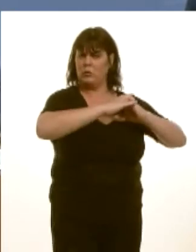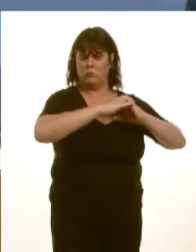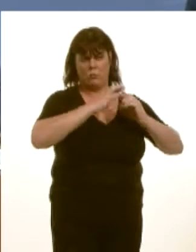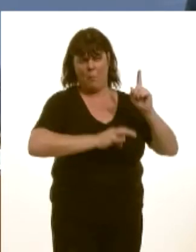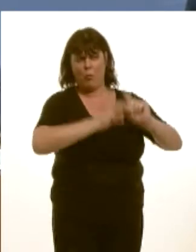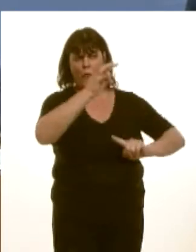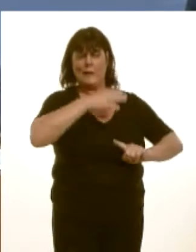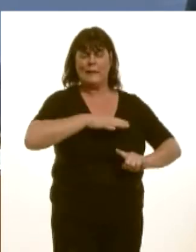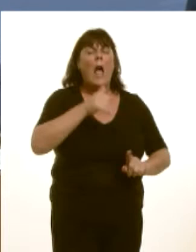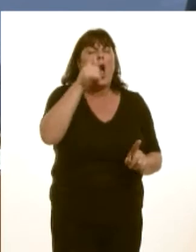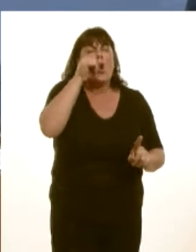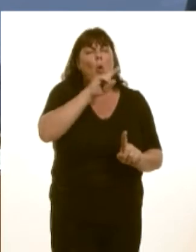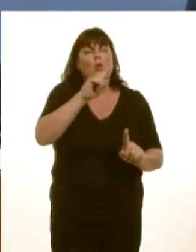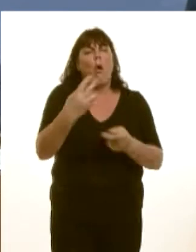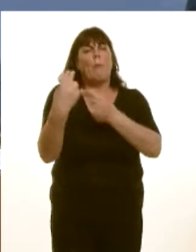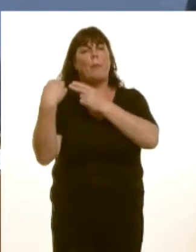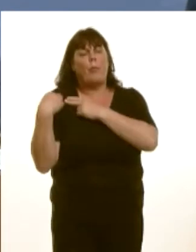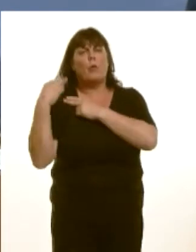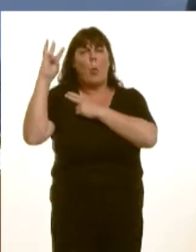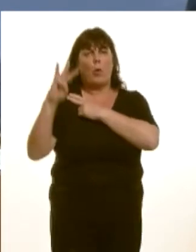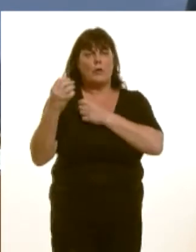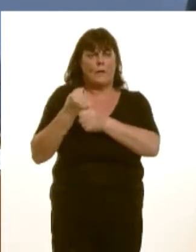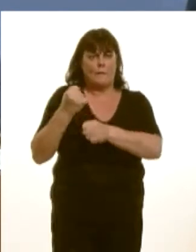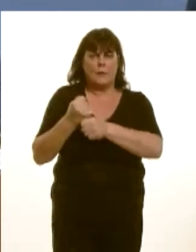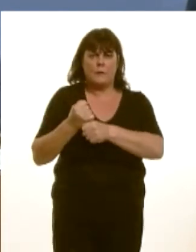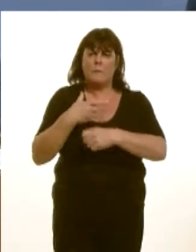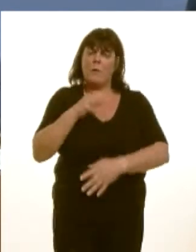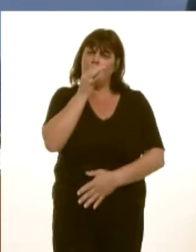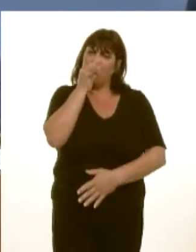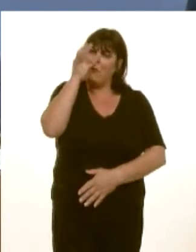Ar ôl dweud hynny, o ystyried yr amgylchiadau, a allwch chi ddweud wrthym pa drafodaethau